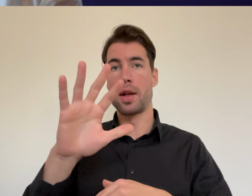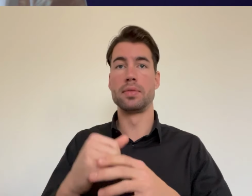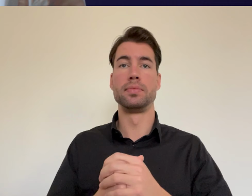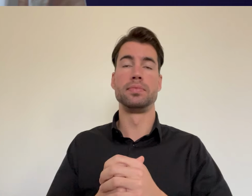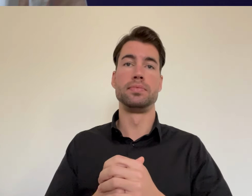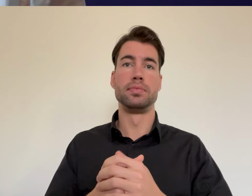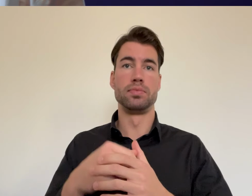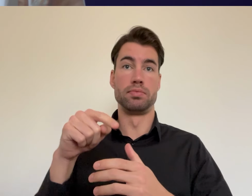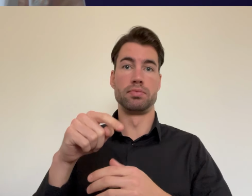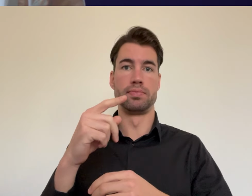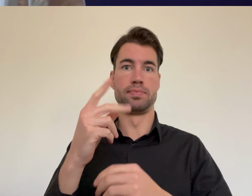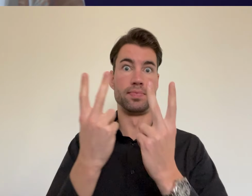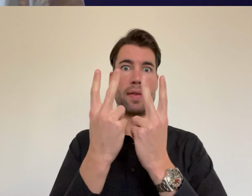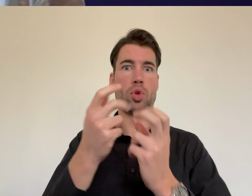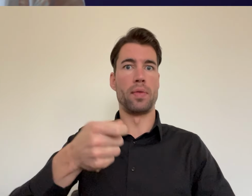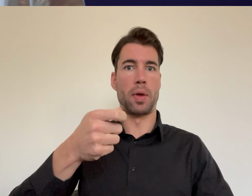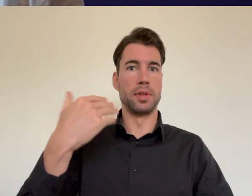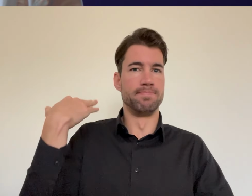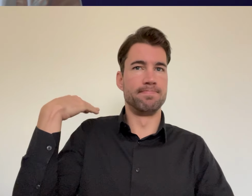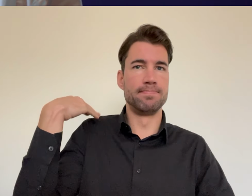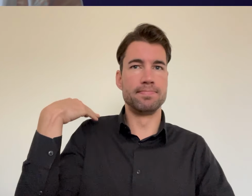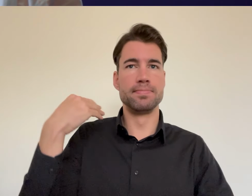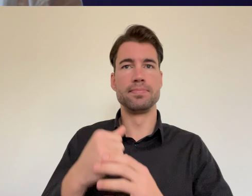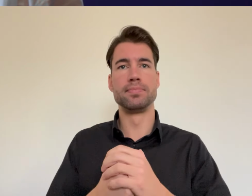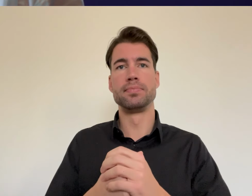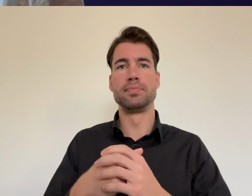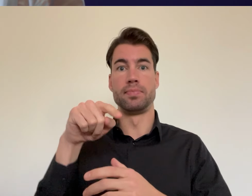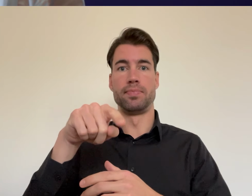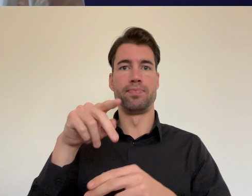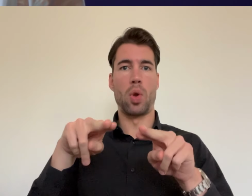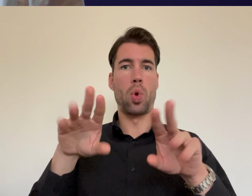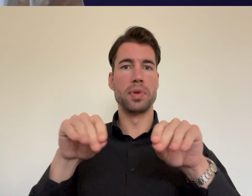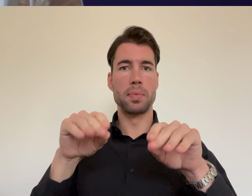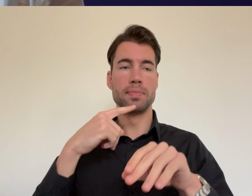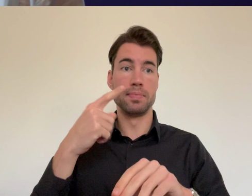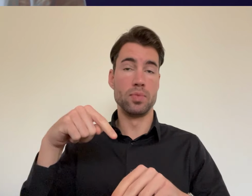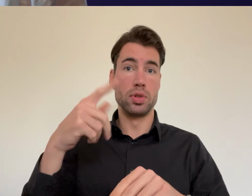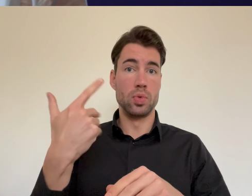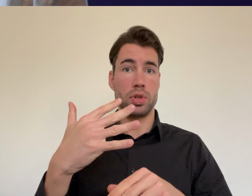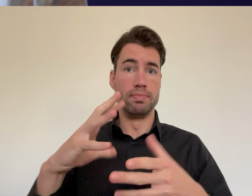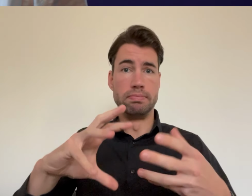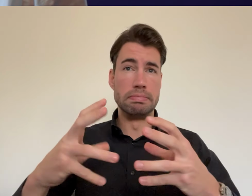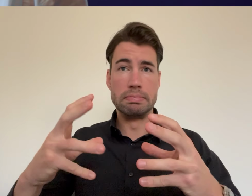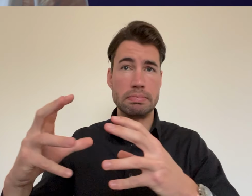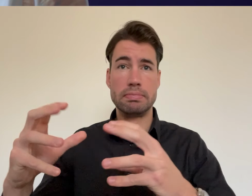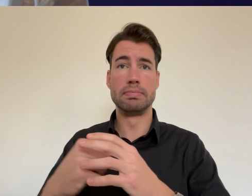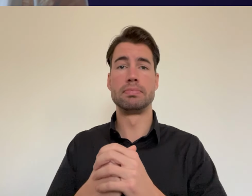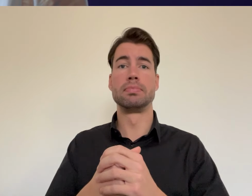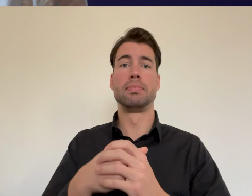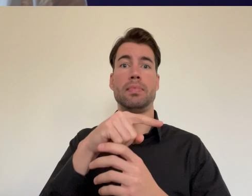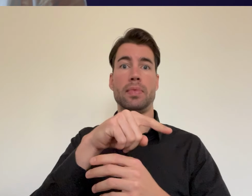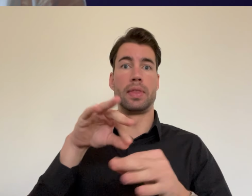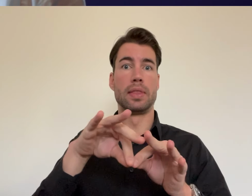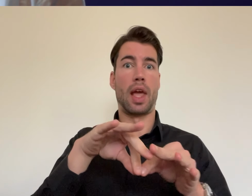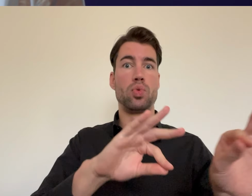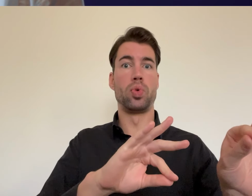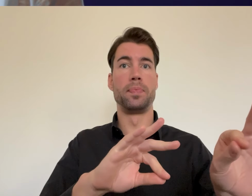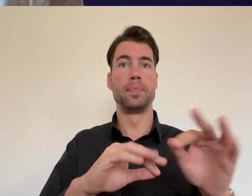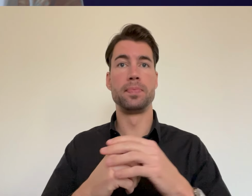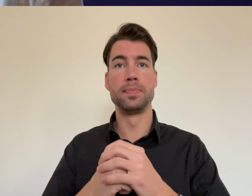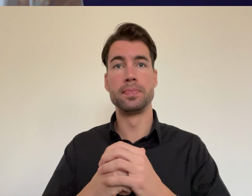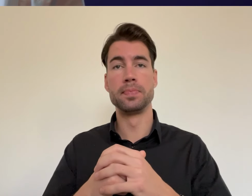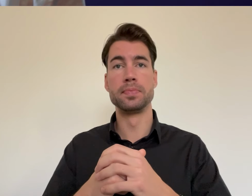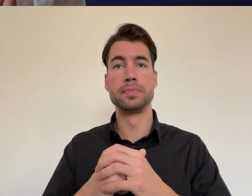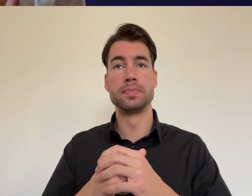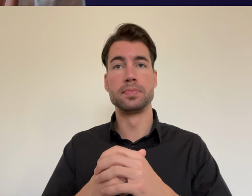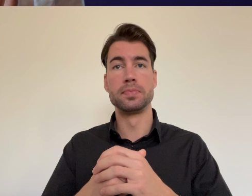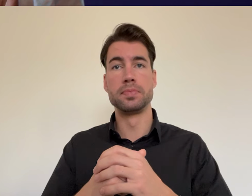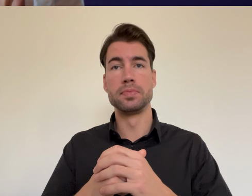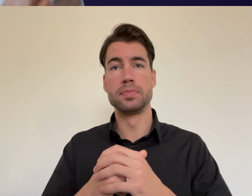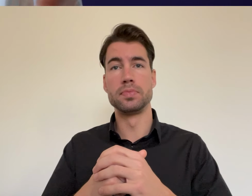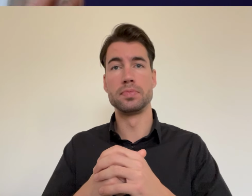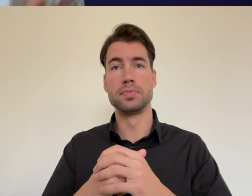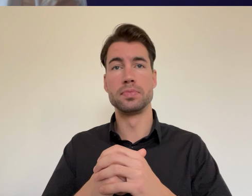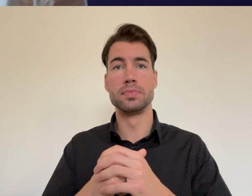We hebben nu, 22 november, als we dit opnemen, en ja alles piept en kraakt. Binnen Trajectum